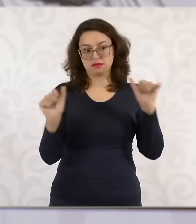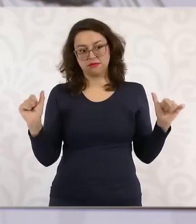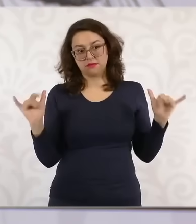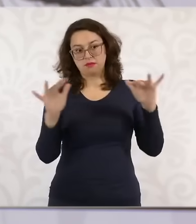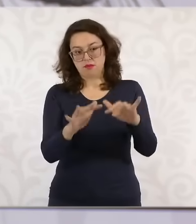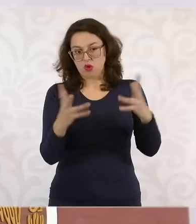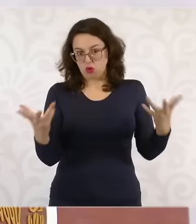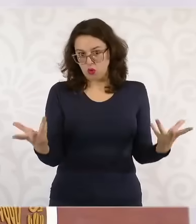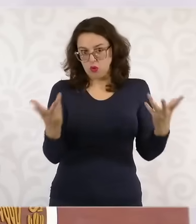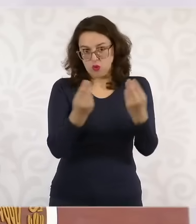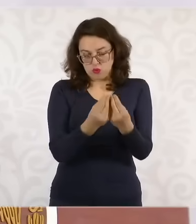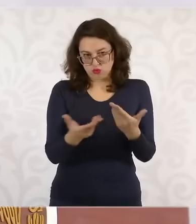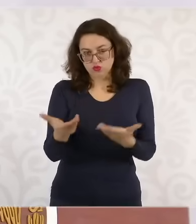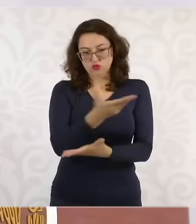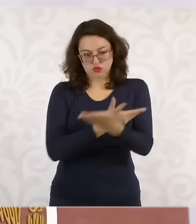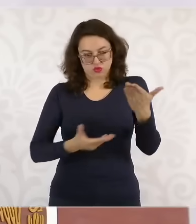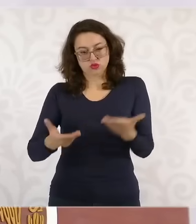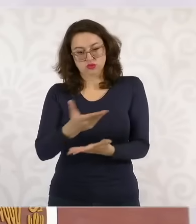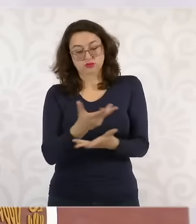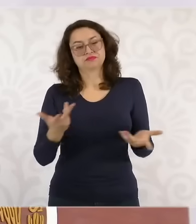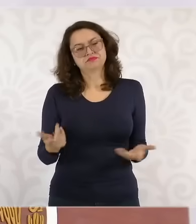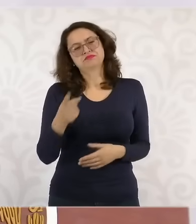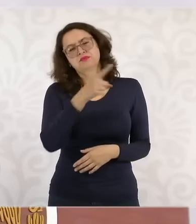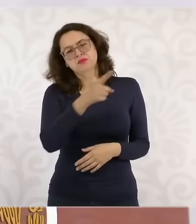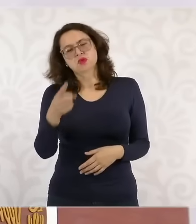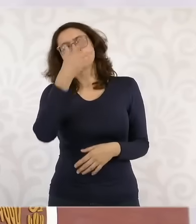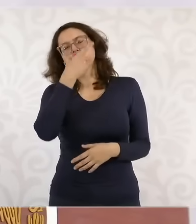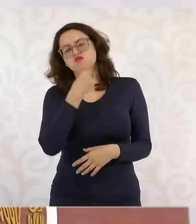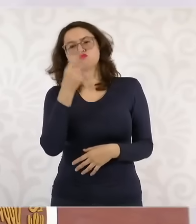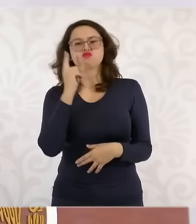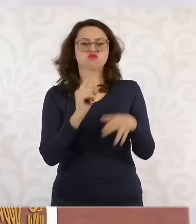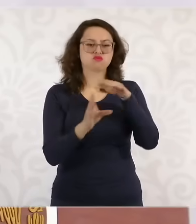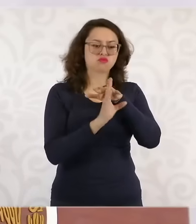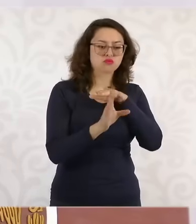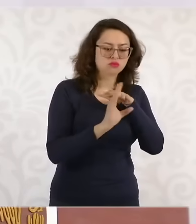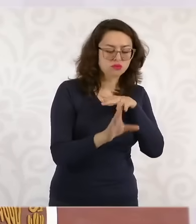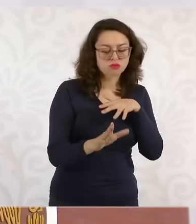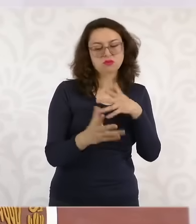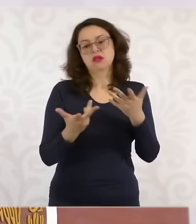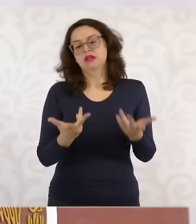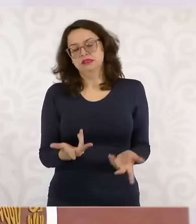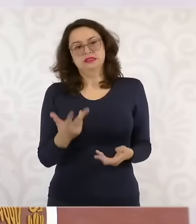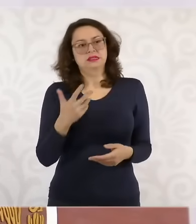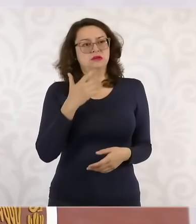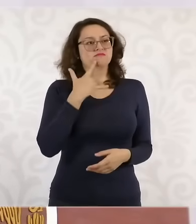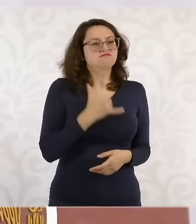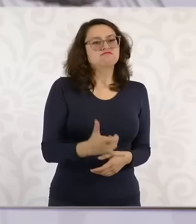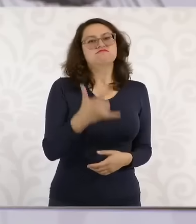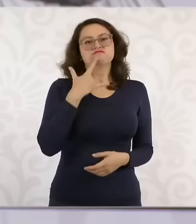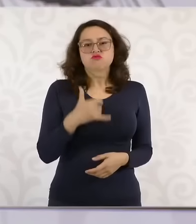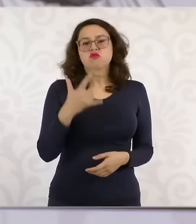que migraron en busca de mayores oportunidades de desarrollo y quienes aportan mucho a nuestra